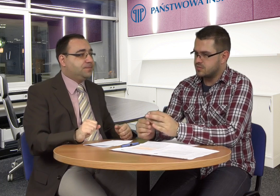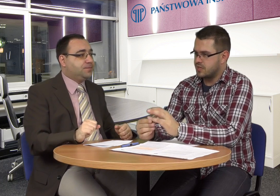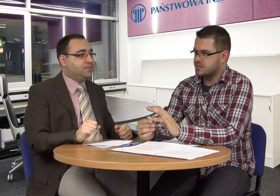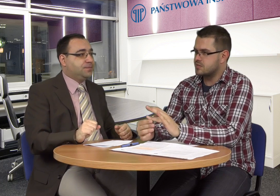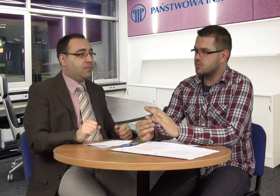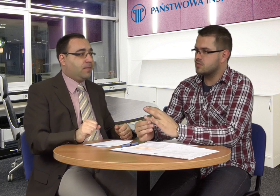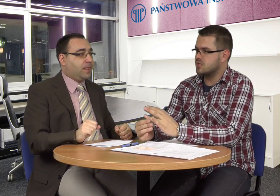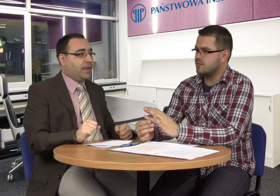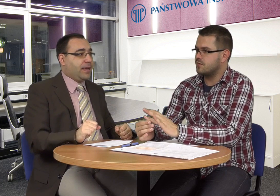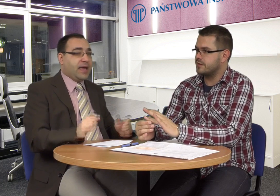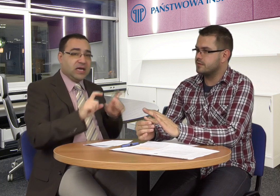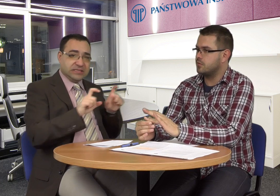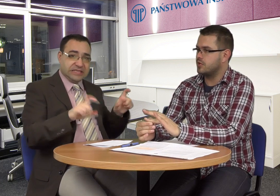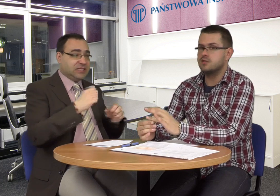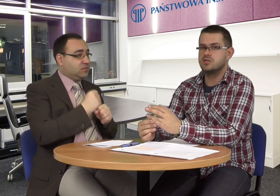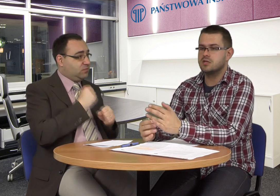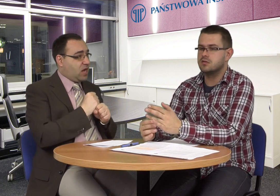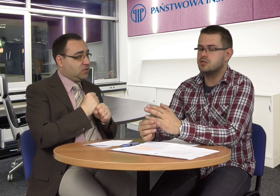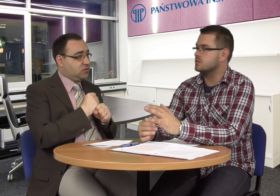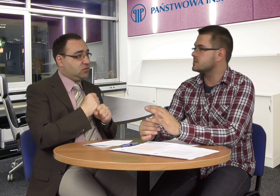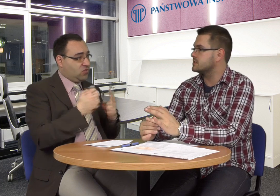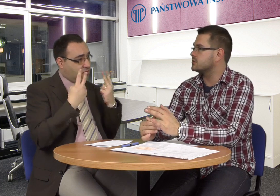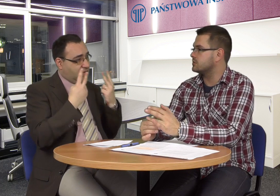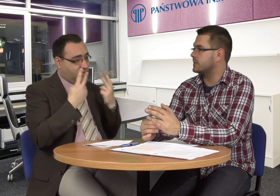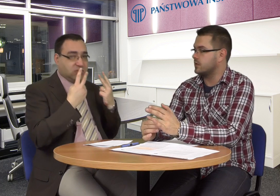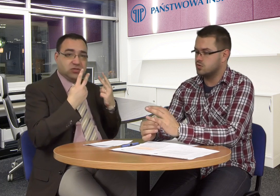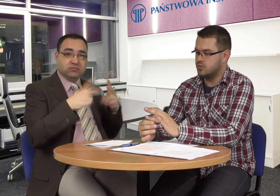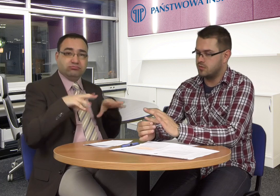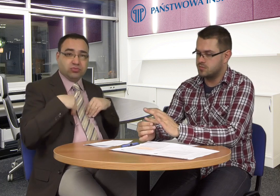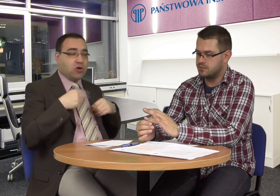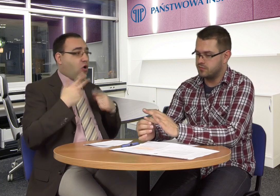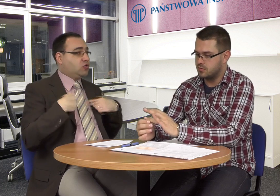Czas pracy jest to podstawowe pojęcie dotyczące zatrudniania osób niepełnosprawnych w Polsce.